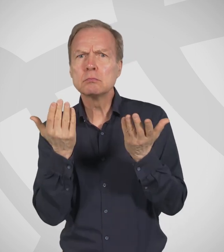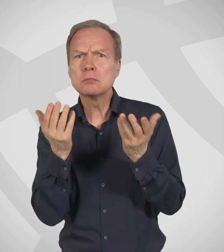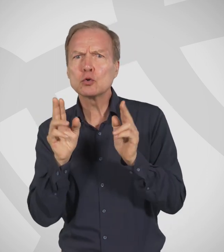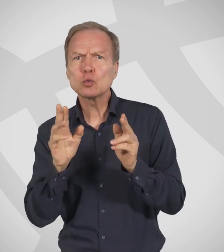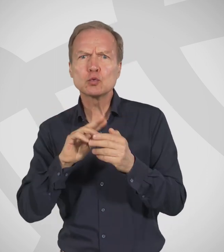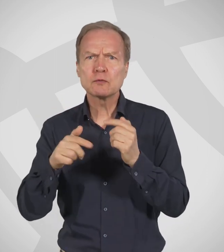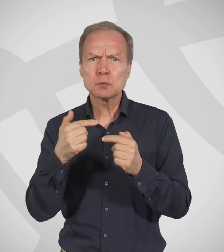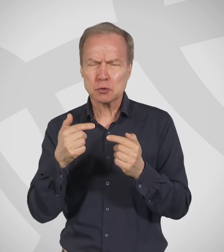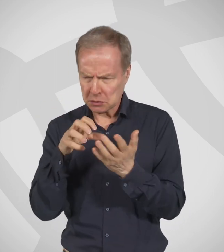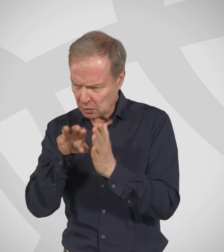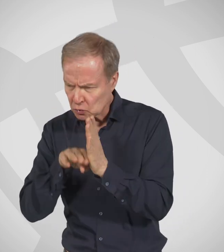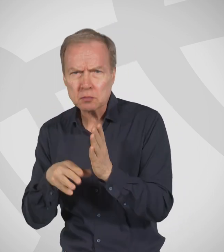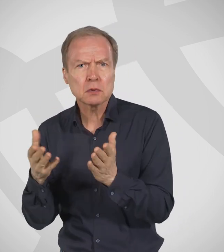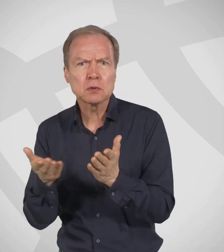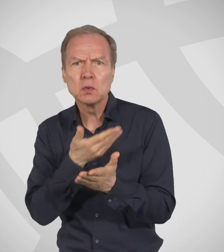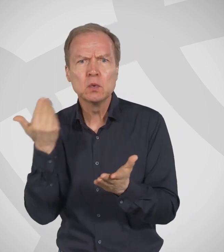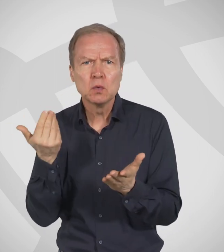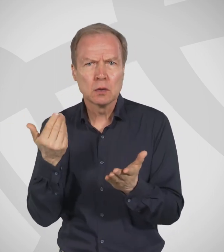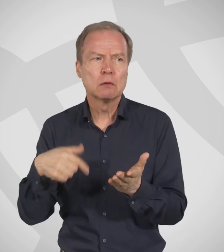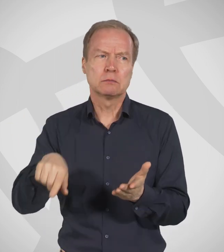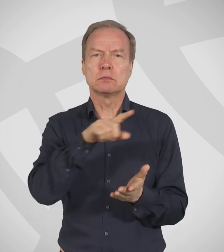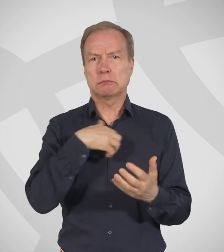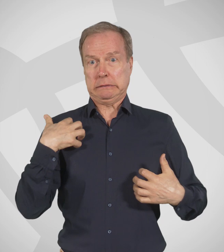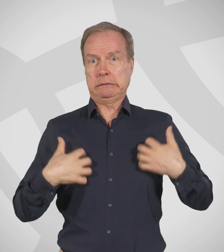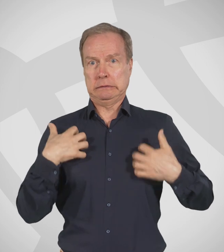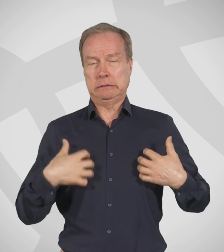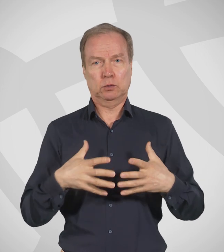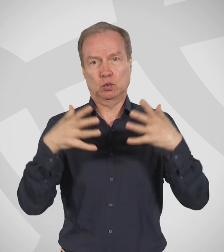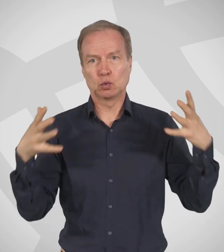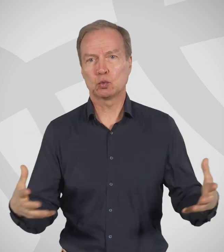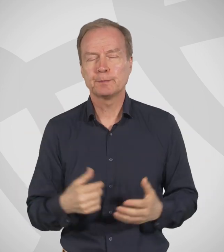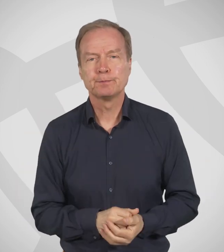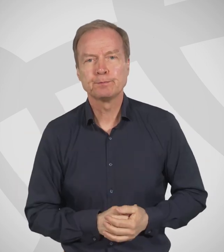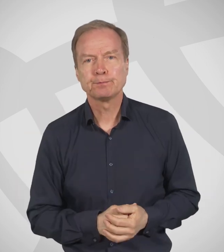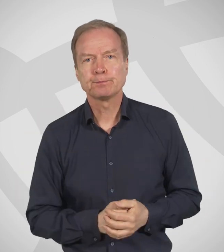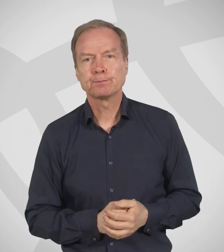Totuus- ja sovintoprosessia ei kuitenkaan näy hallitusohjelmassa, - mikä on herättänyt yhteisössä valtavaa huolta.